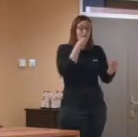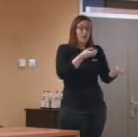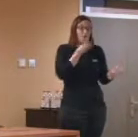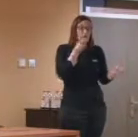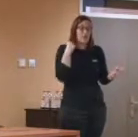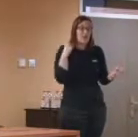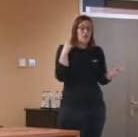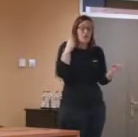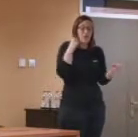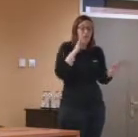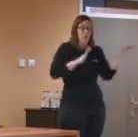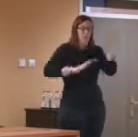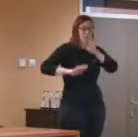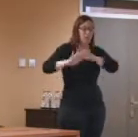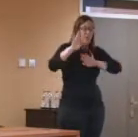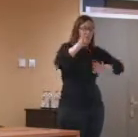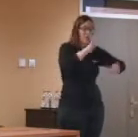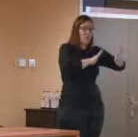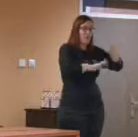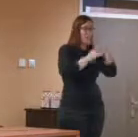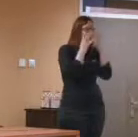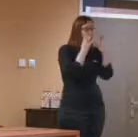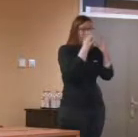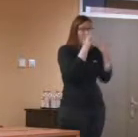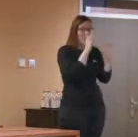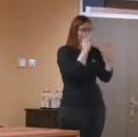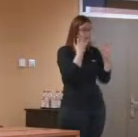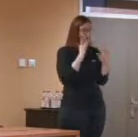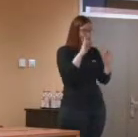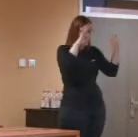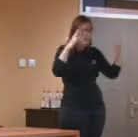Hemos visto ahora el asesinato